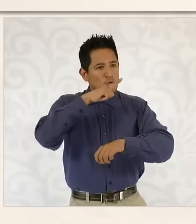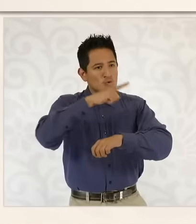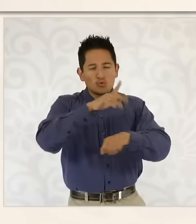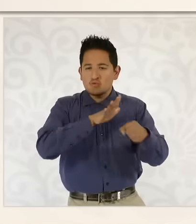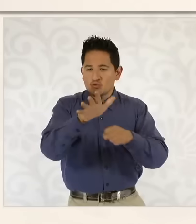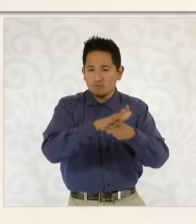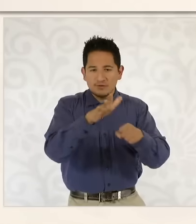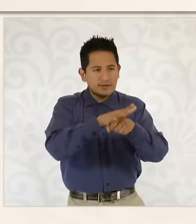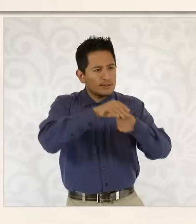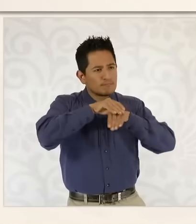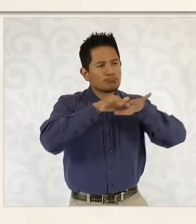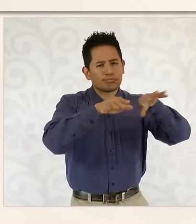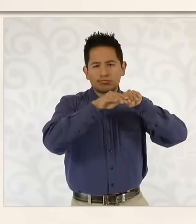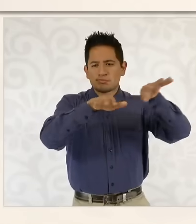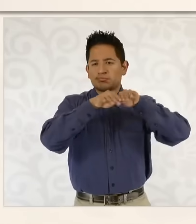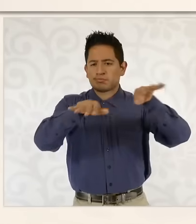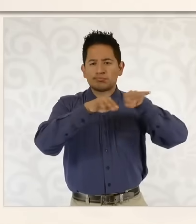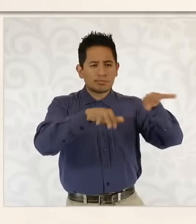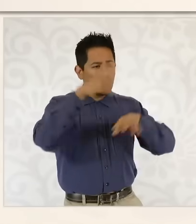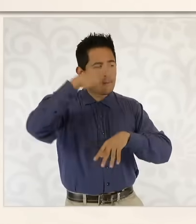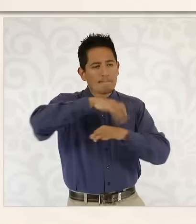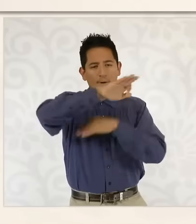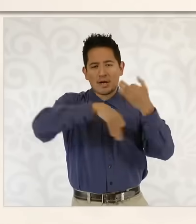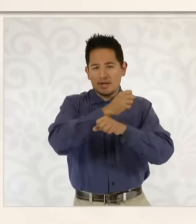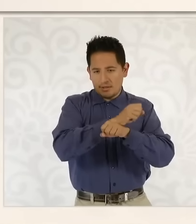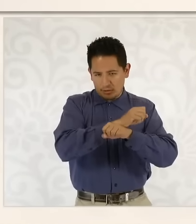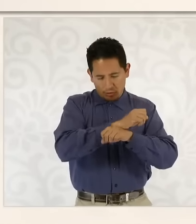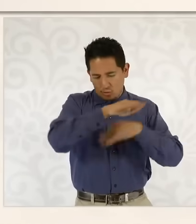polos de desarrollo y corredores industriales y modernizando, como les dije, los equipos que